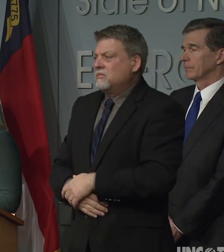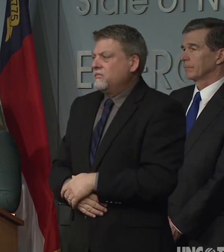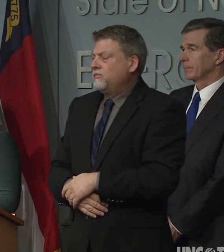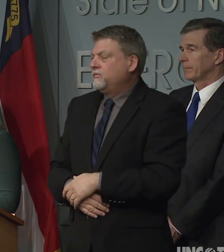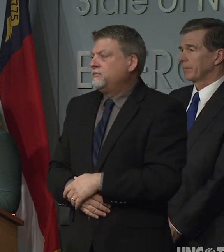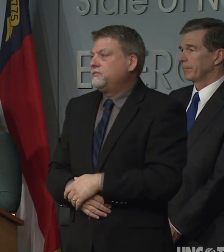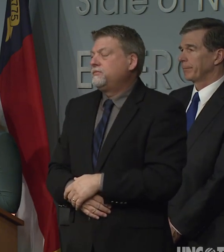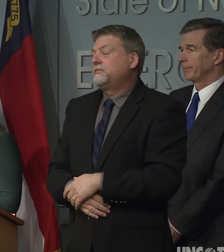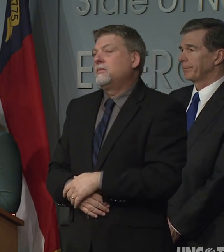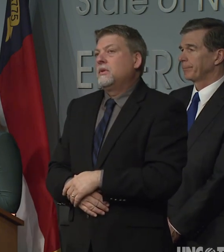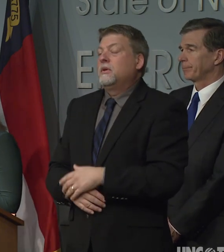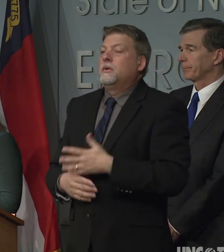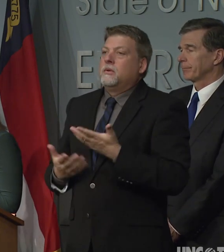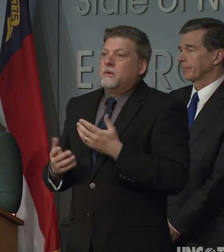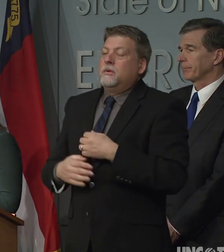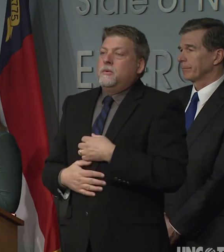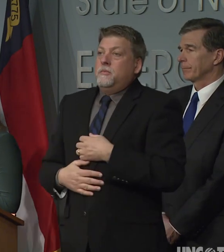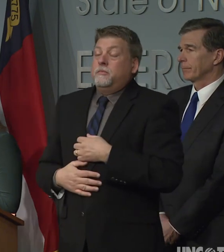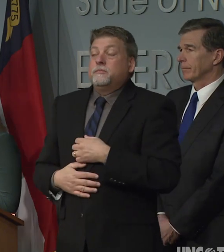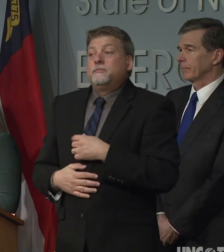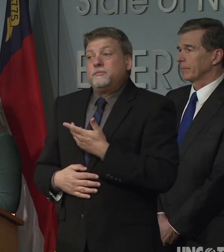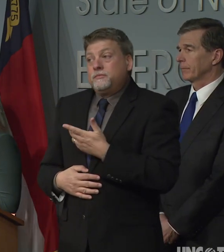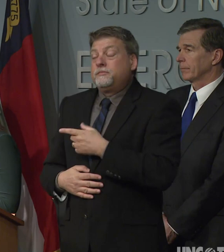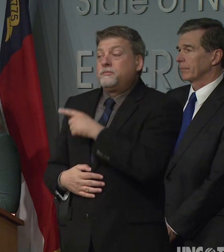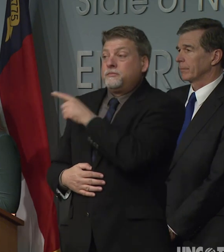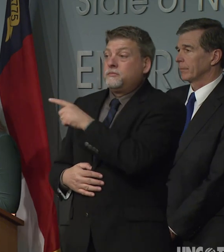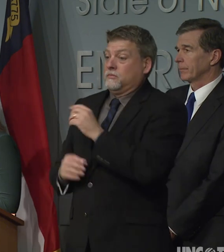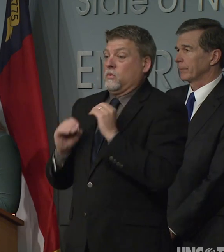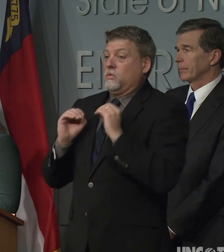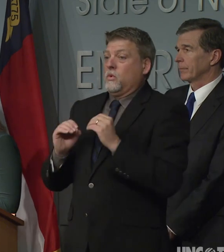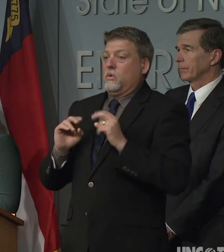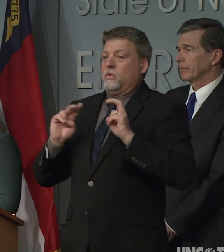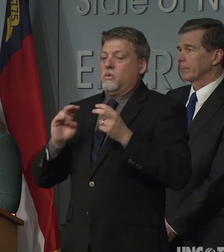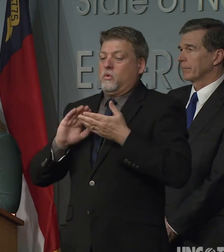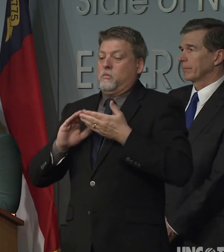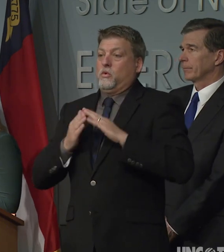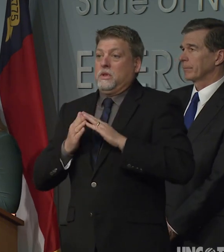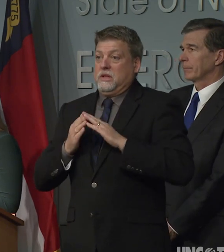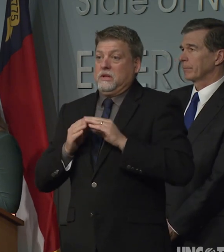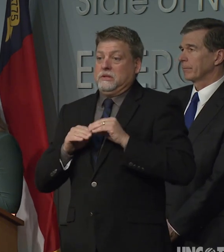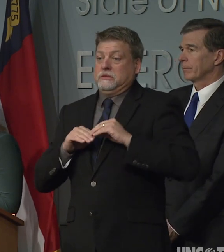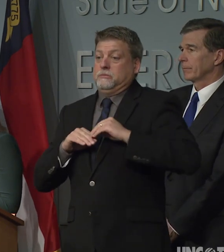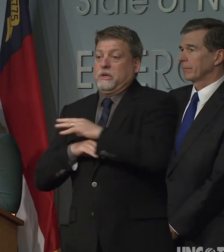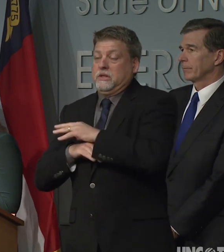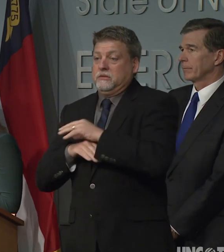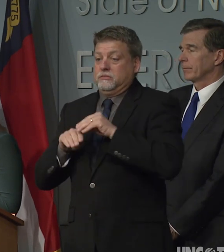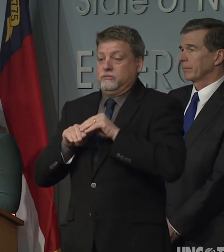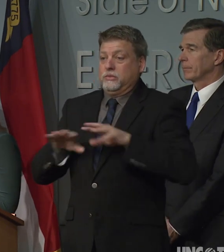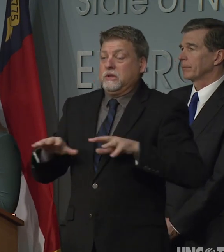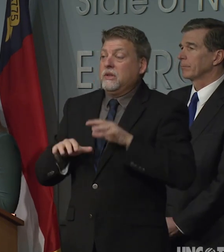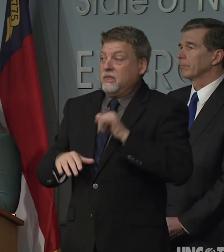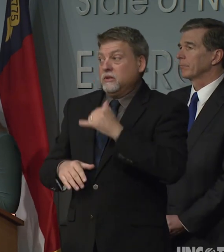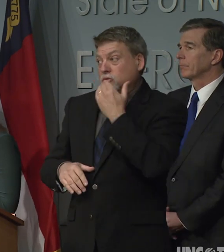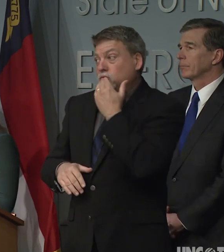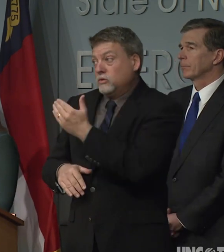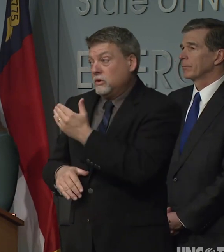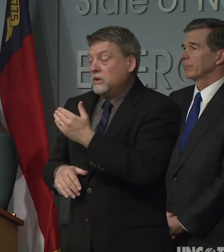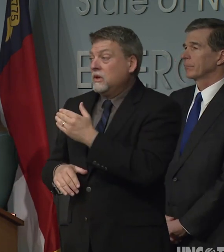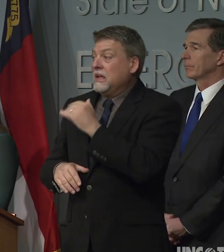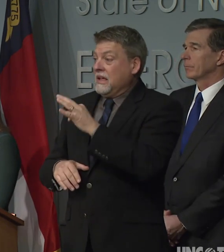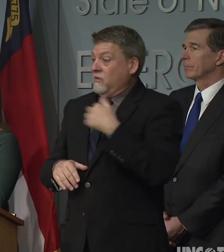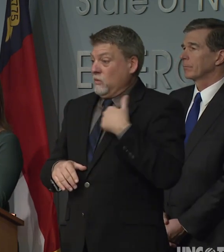estas cifras en otros lugares como en otros lugares. Nosotros no hemos tenido propagación en la Comunidad y es una cosa muy